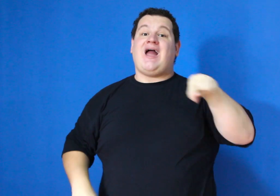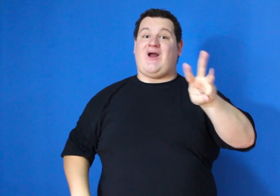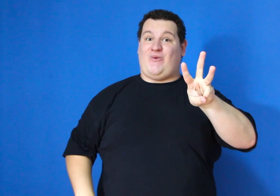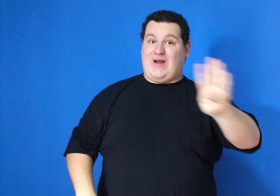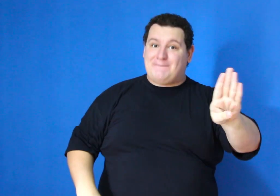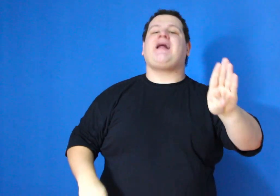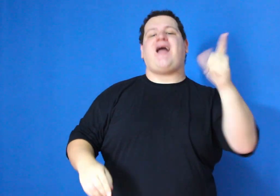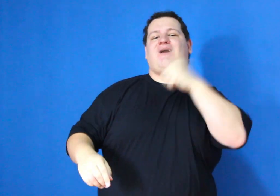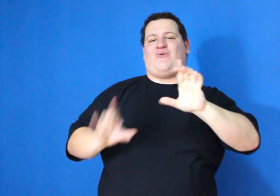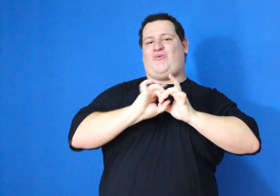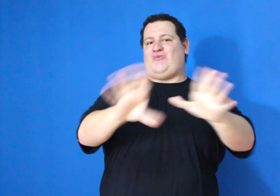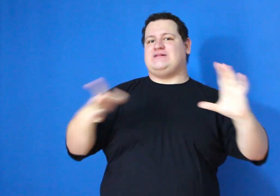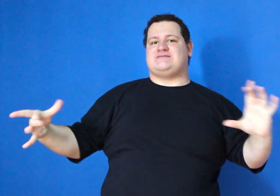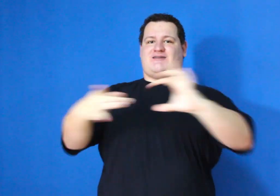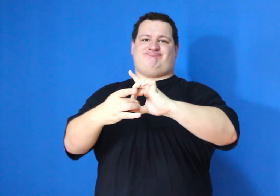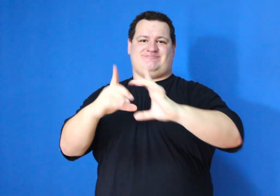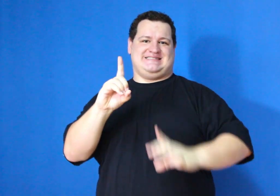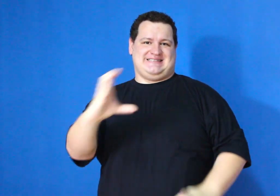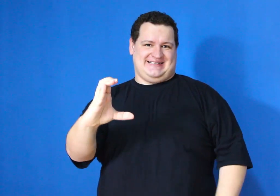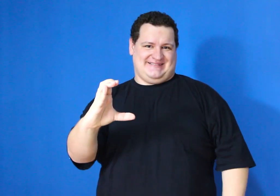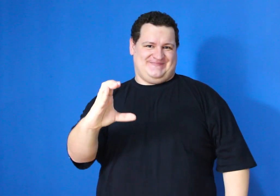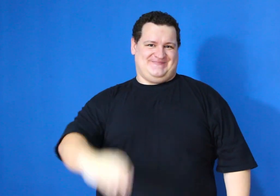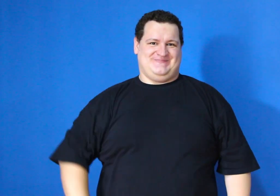Warner Bros. tem autorização para utilizar.